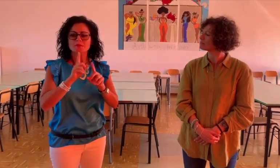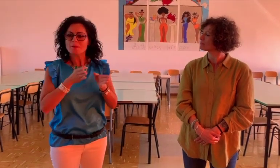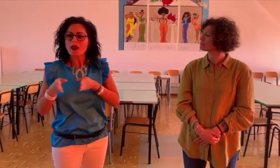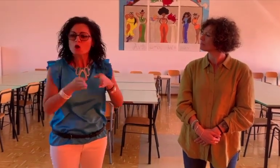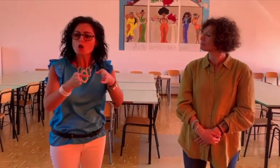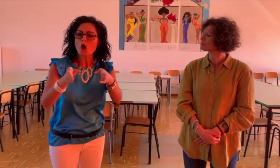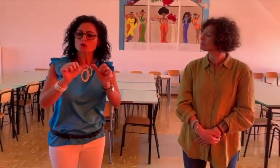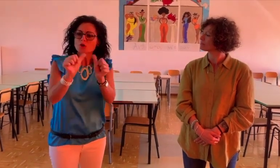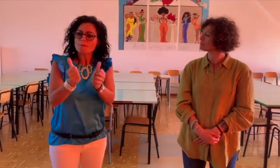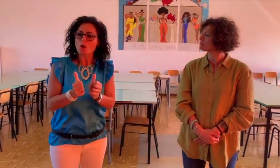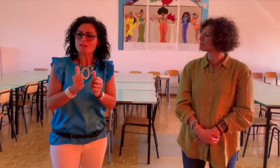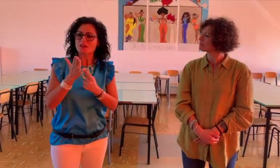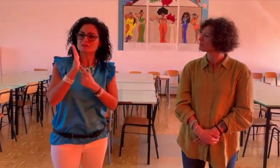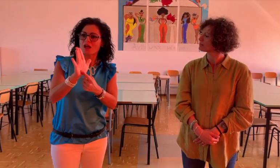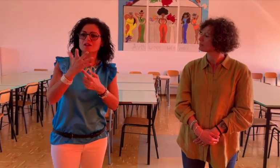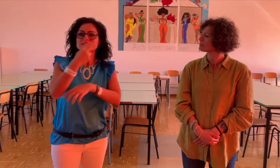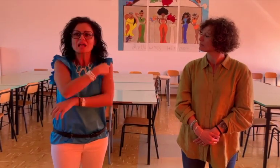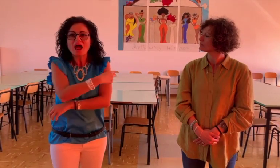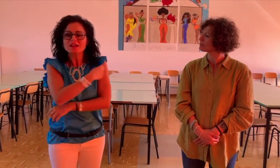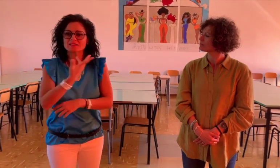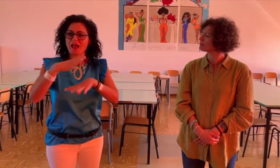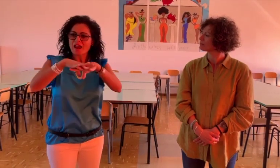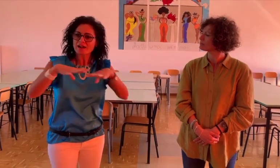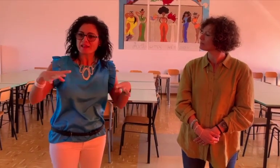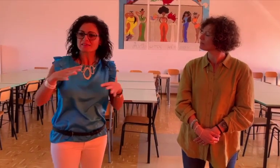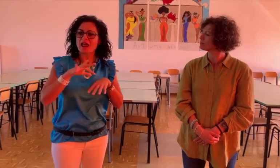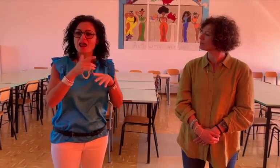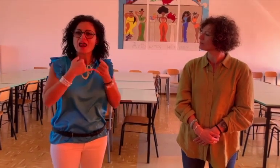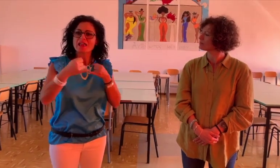e quindi serve impegnarsi per trovare un percorso giusto, costruendo una rete tra più realtà come quella sanitaria,